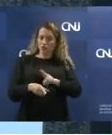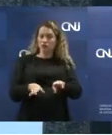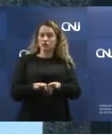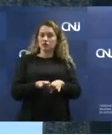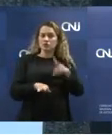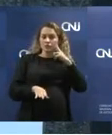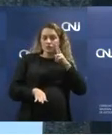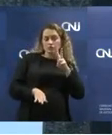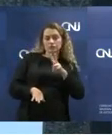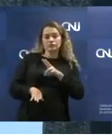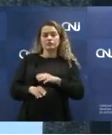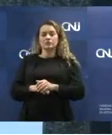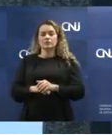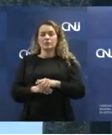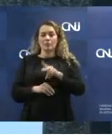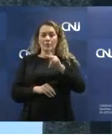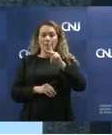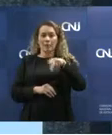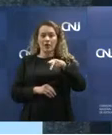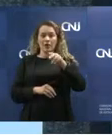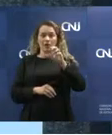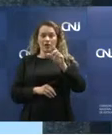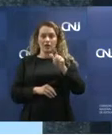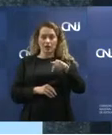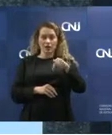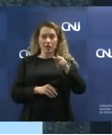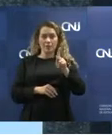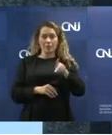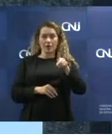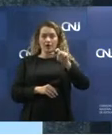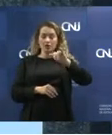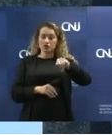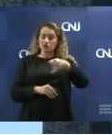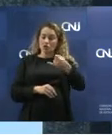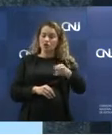Plataforma Digital do Poder Judiciário e outras iniciativas como essa.